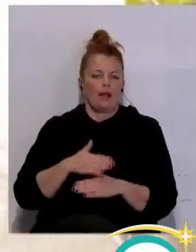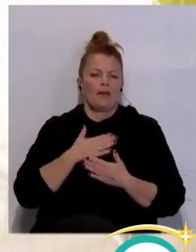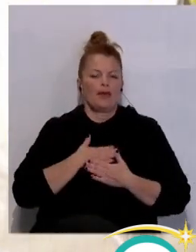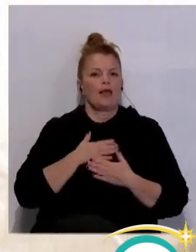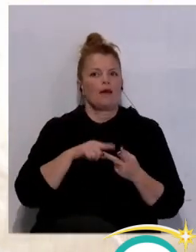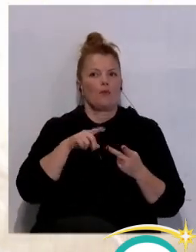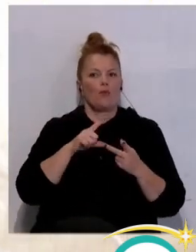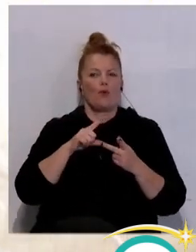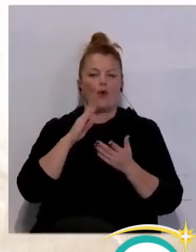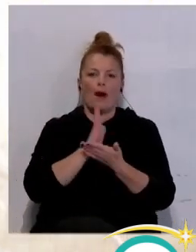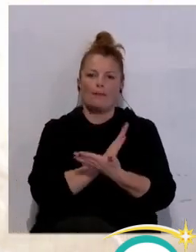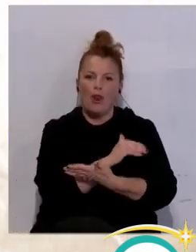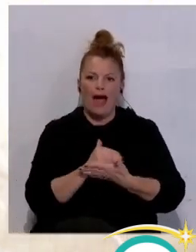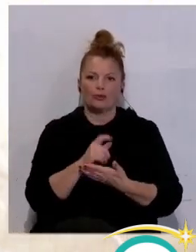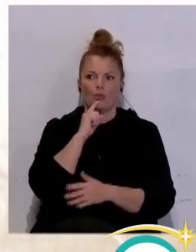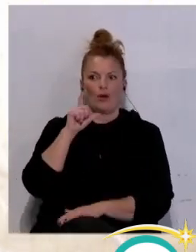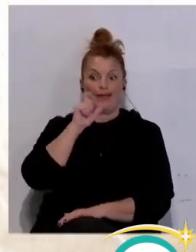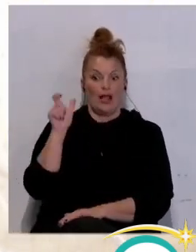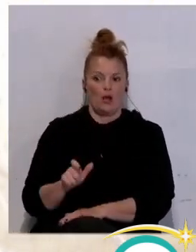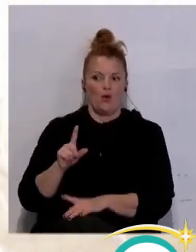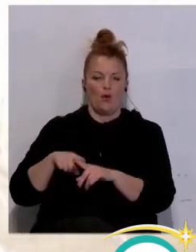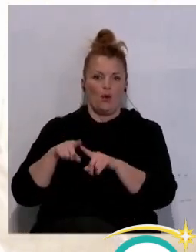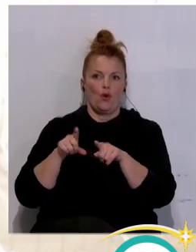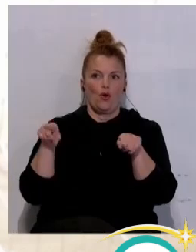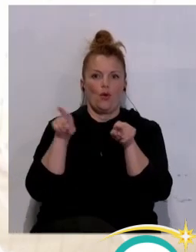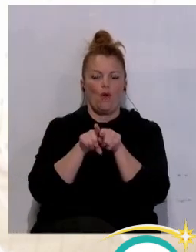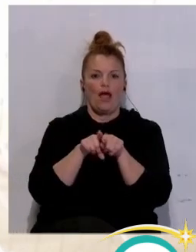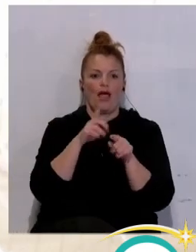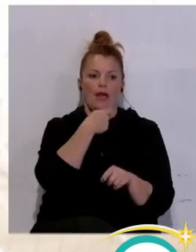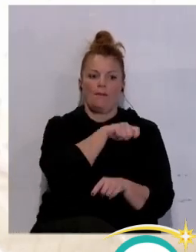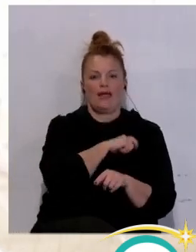campeonato como como el italiano No es igual de competitivo que que el de España pero creo